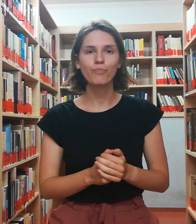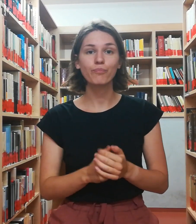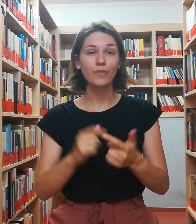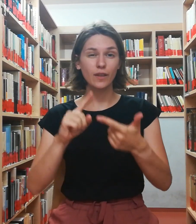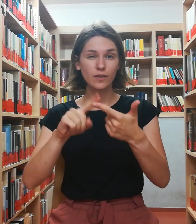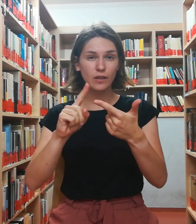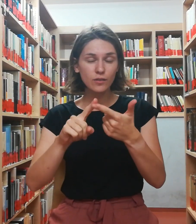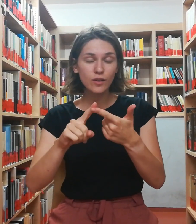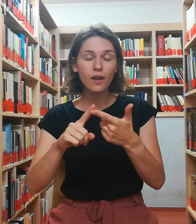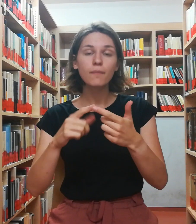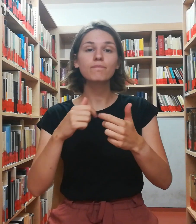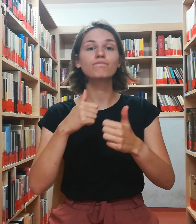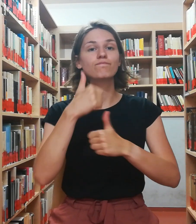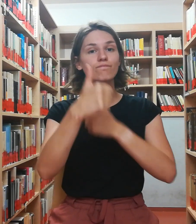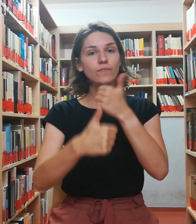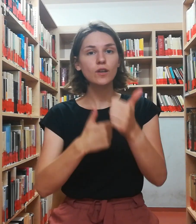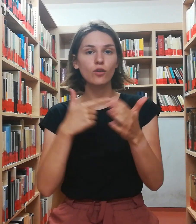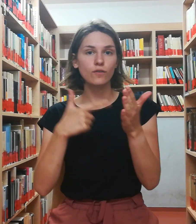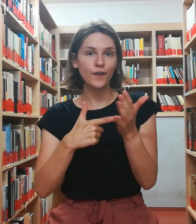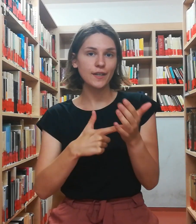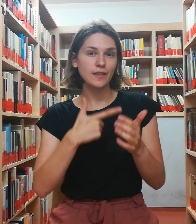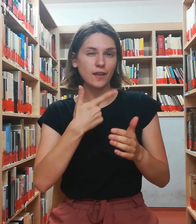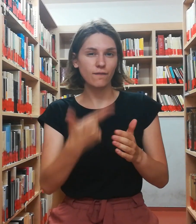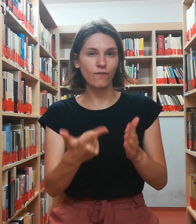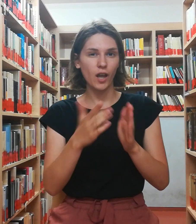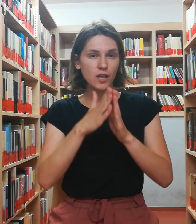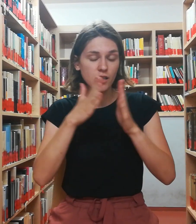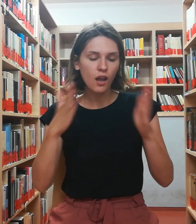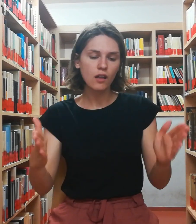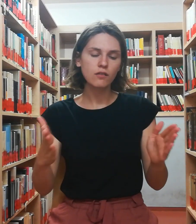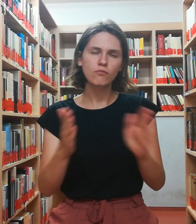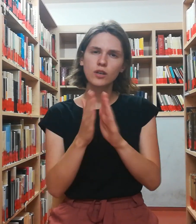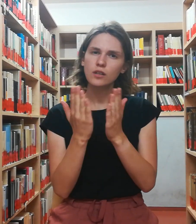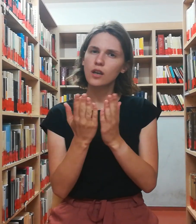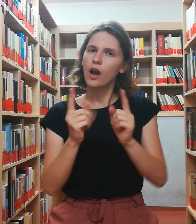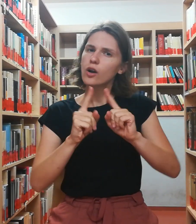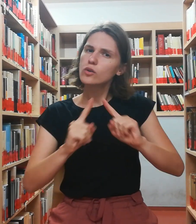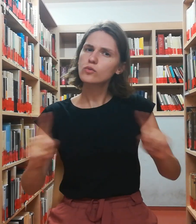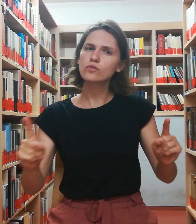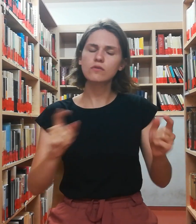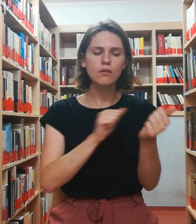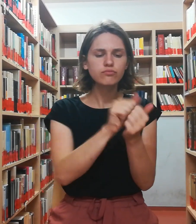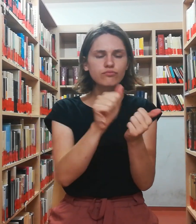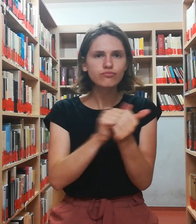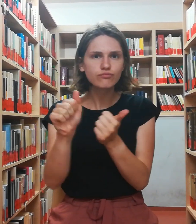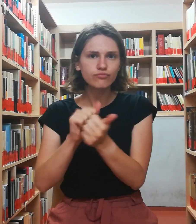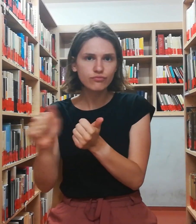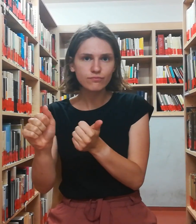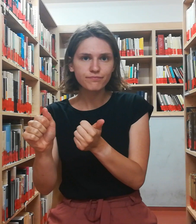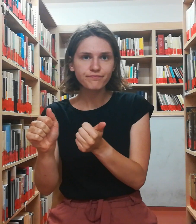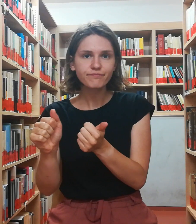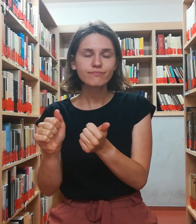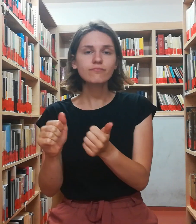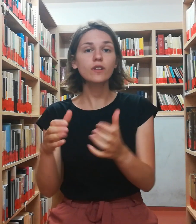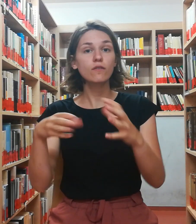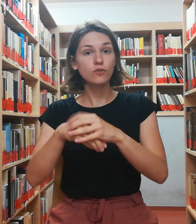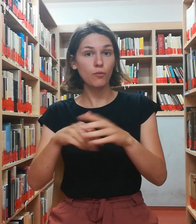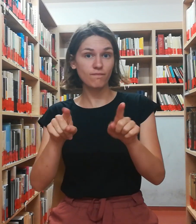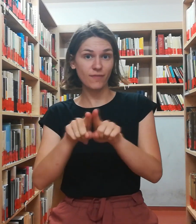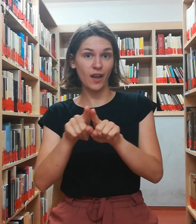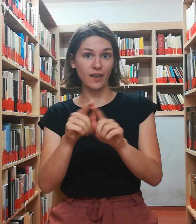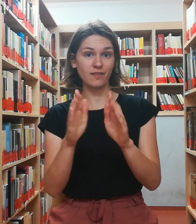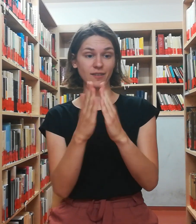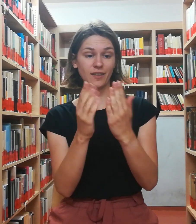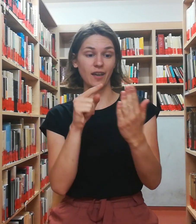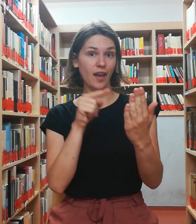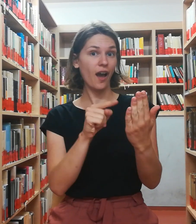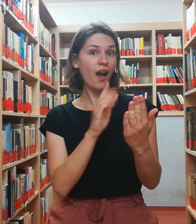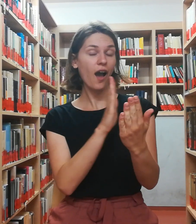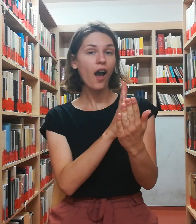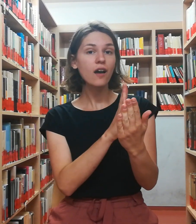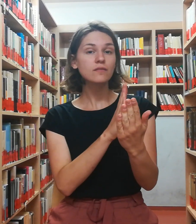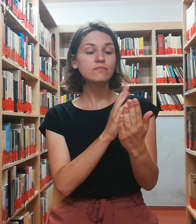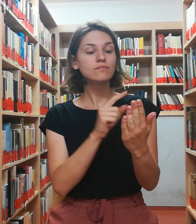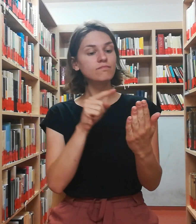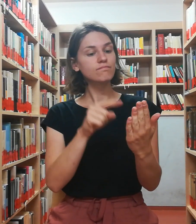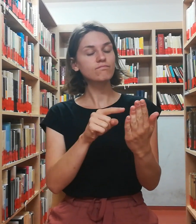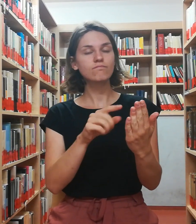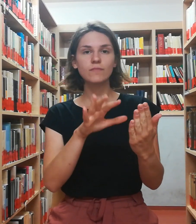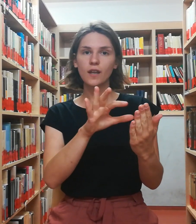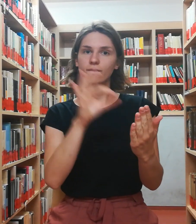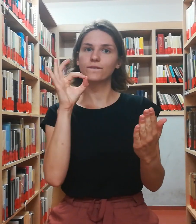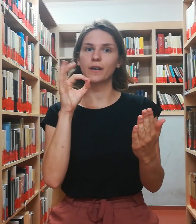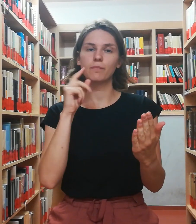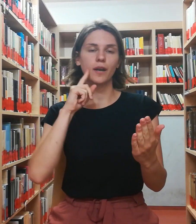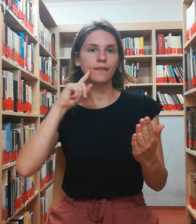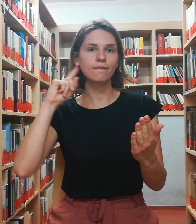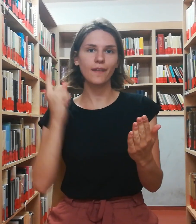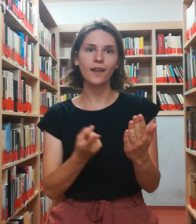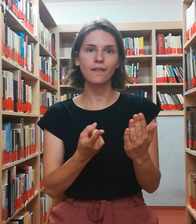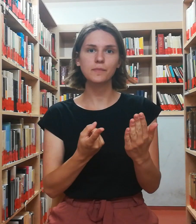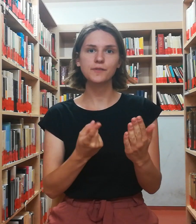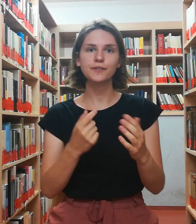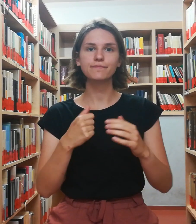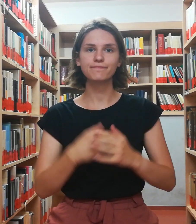Druhým oceněním, které získala, je titul Kniha roku 2020.